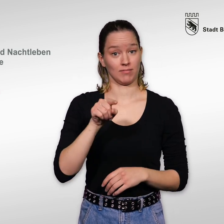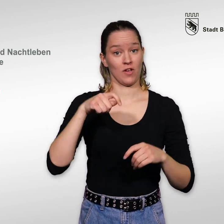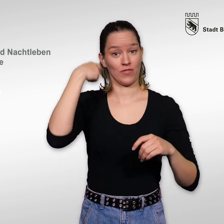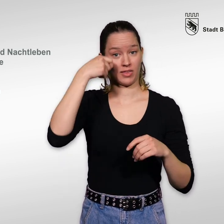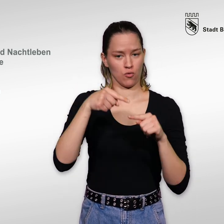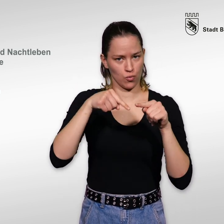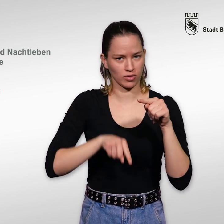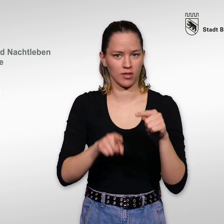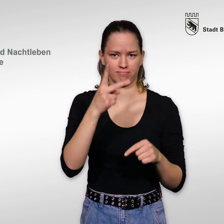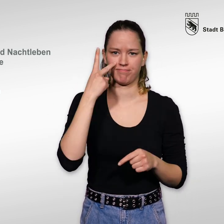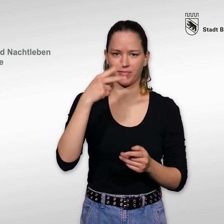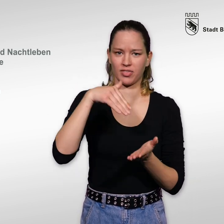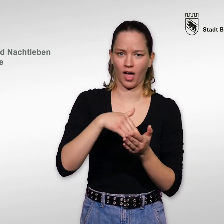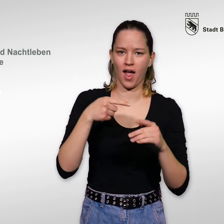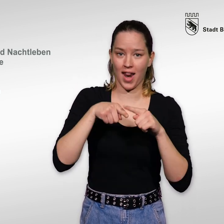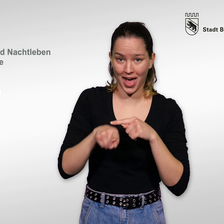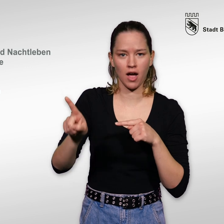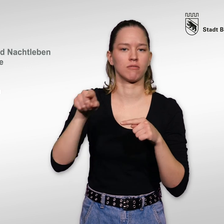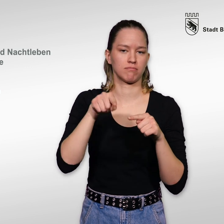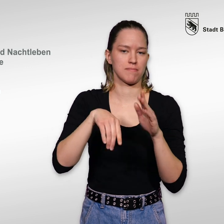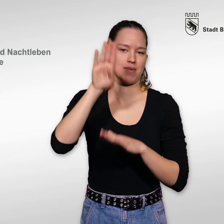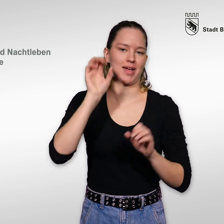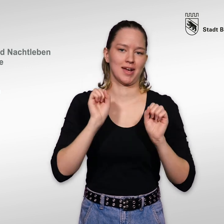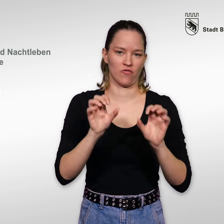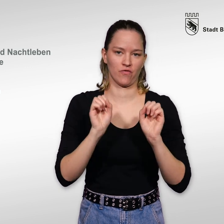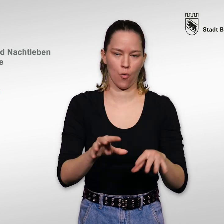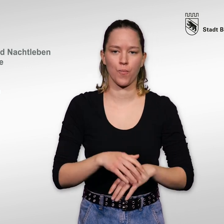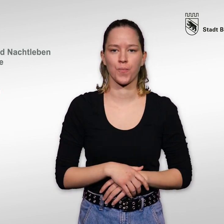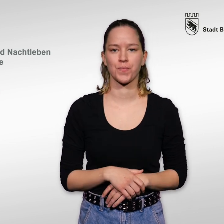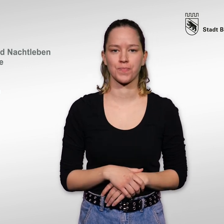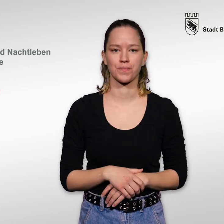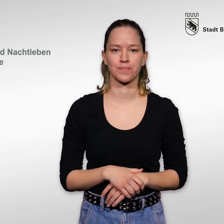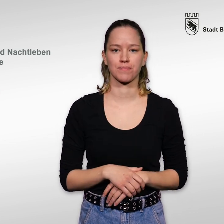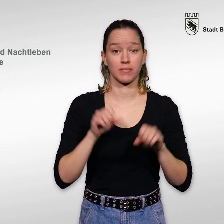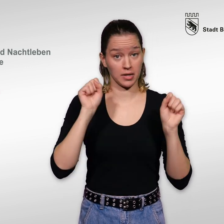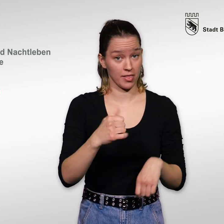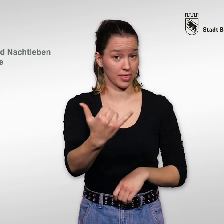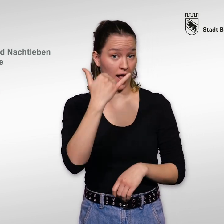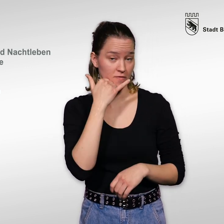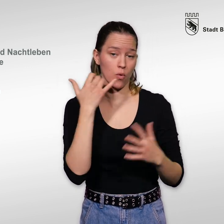Du findest dazu Informationen im Link unter diesem Video. Du erreichst uns auch telefonisch